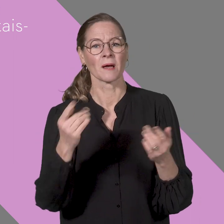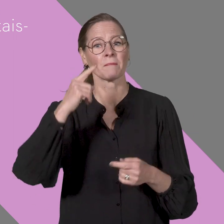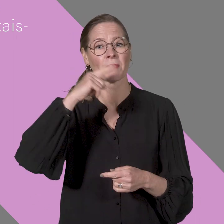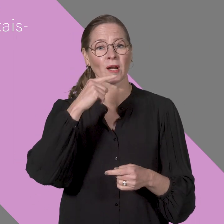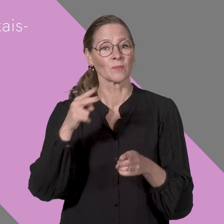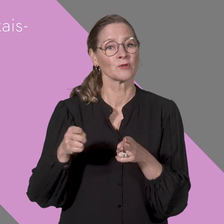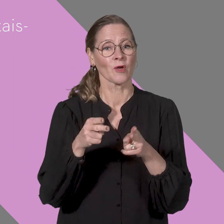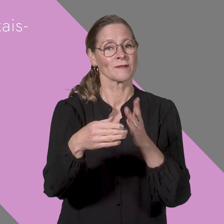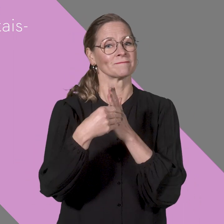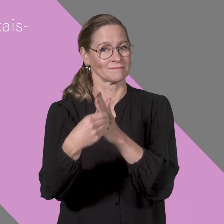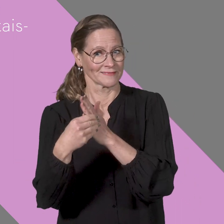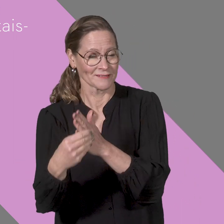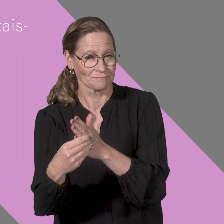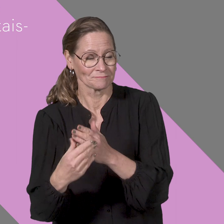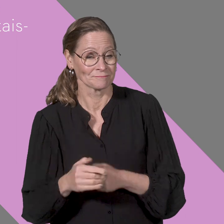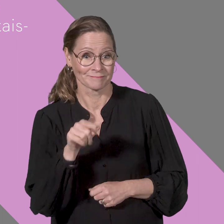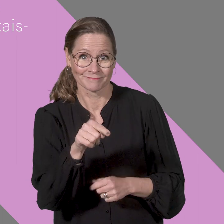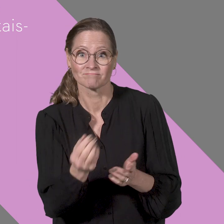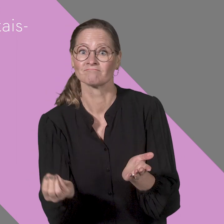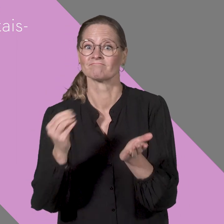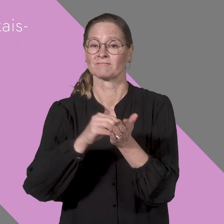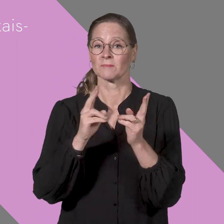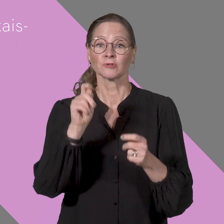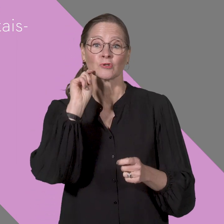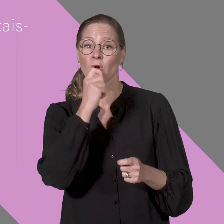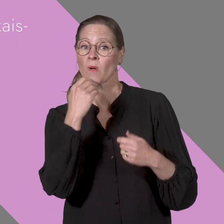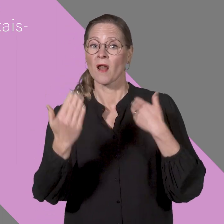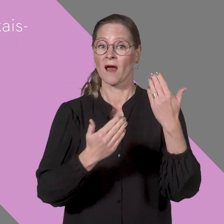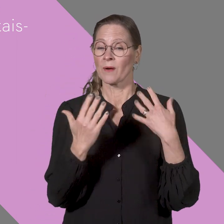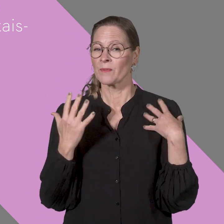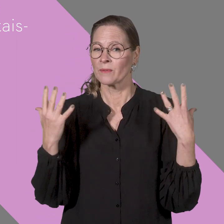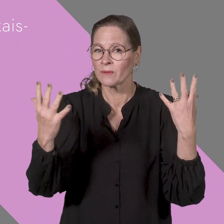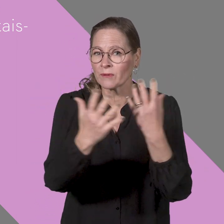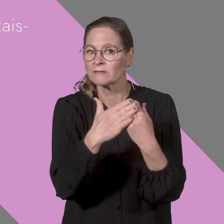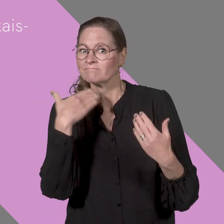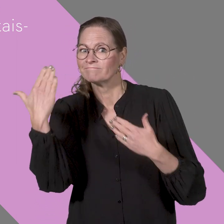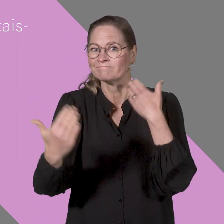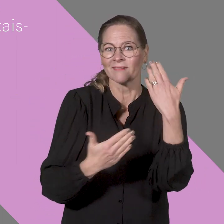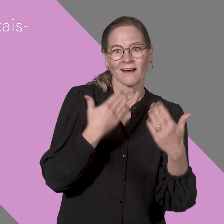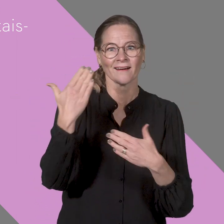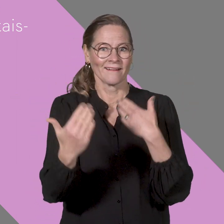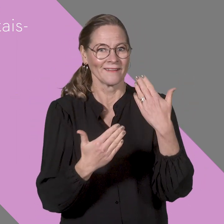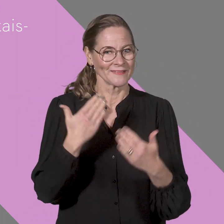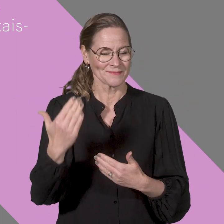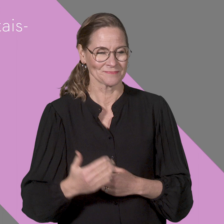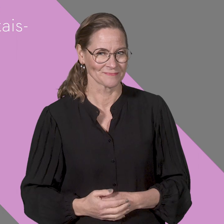Markku Jokisen johdolla. Lisäksi lauletaan joululauluja yhdessä.